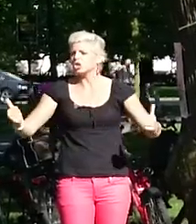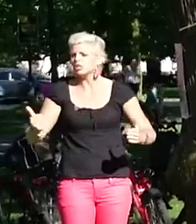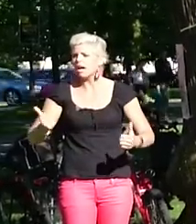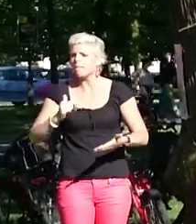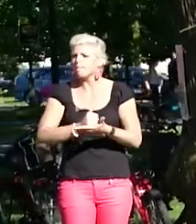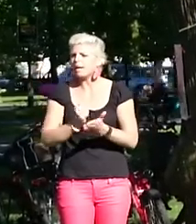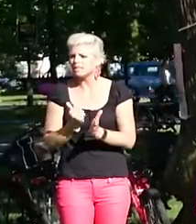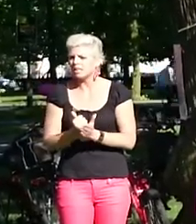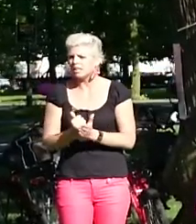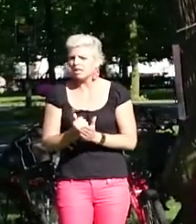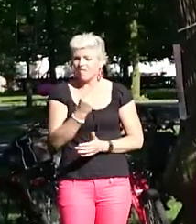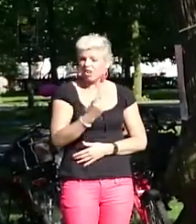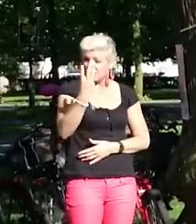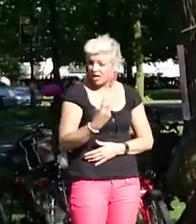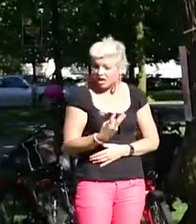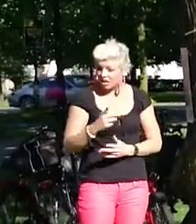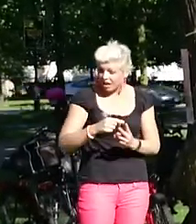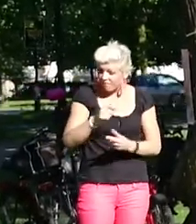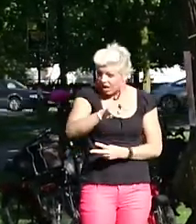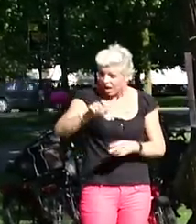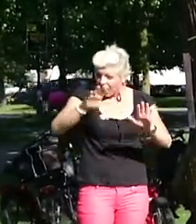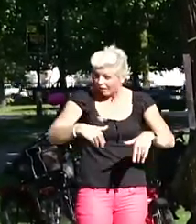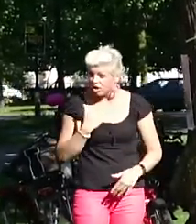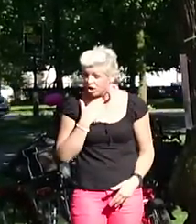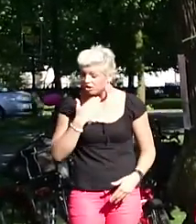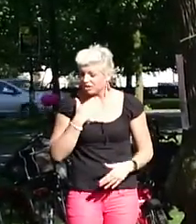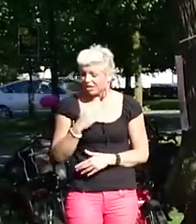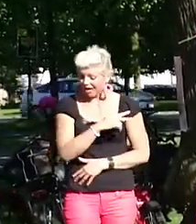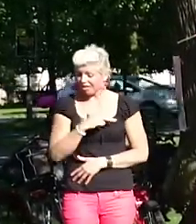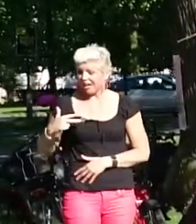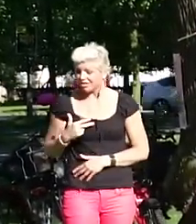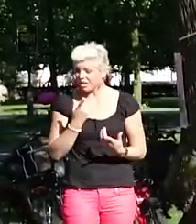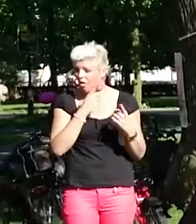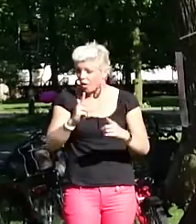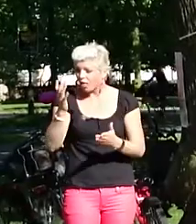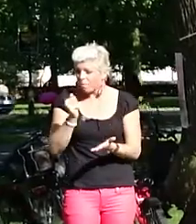Var tredje väljare i Danmark röstade på Dansk Folkeparti.